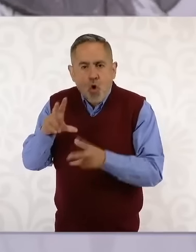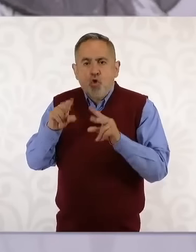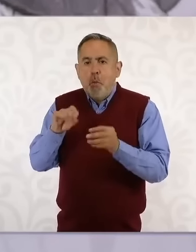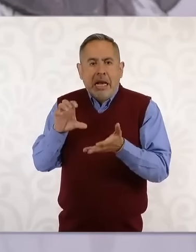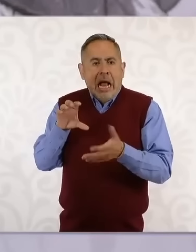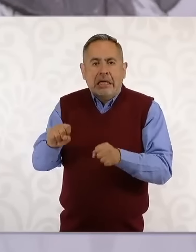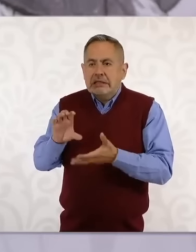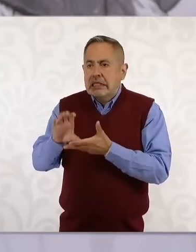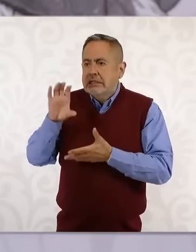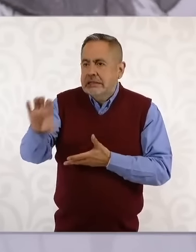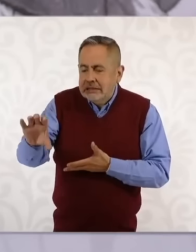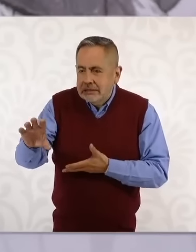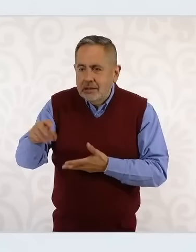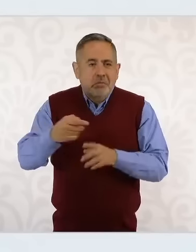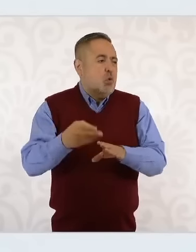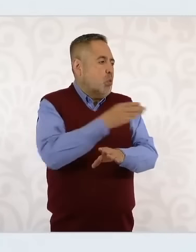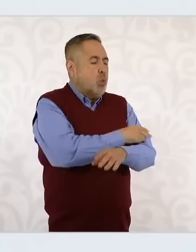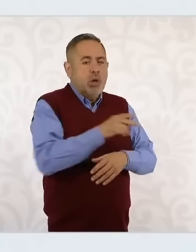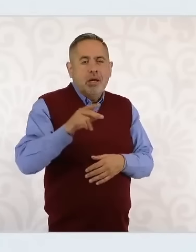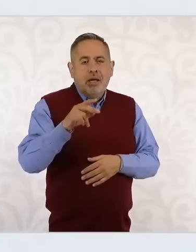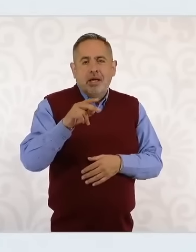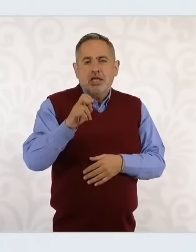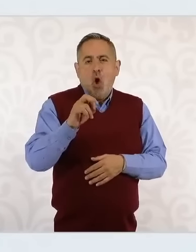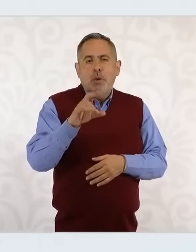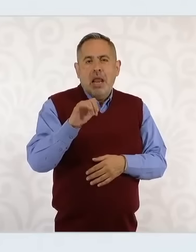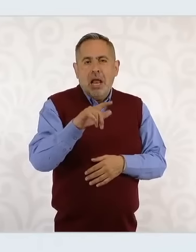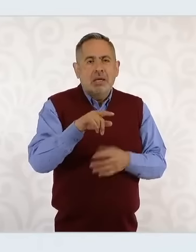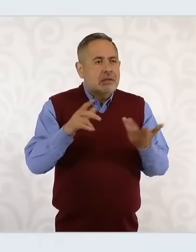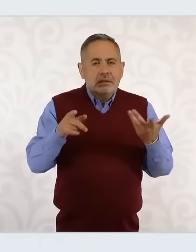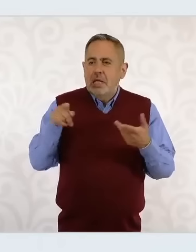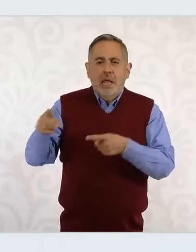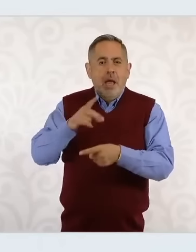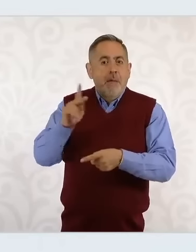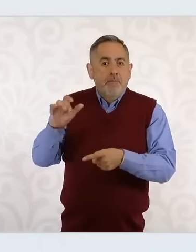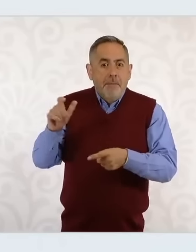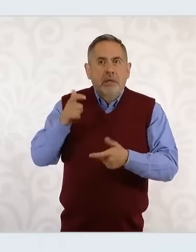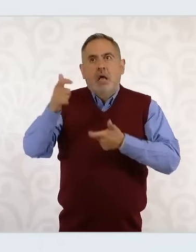todo el periodo neoliberal dejaron un Pemex tan endeudado que primero tenemos que disminuir el